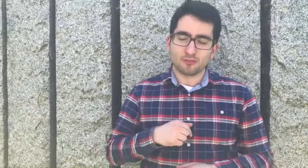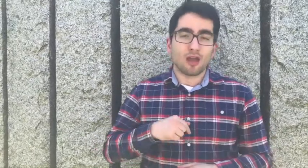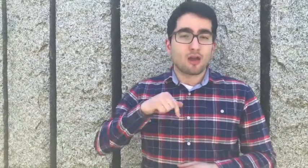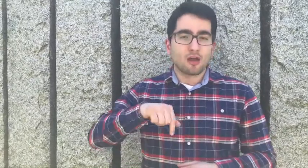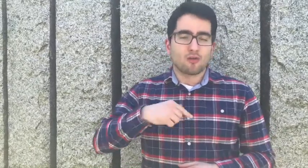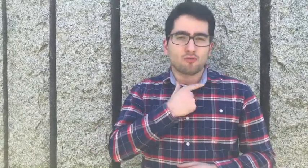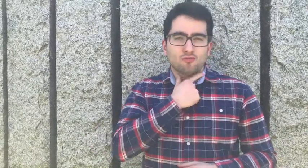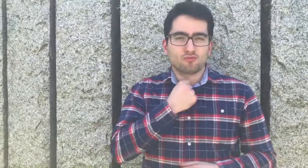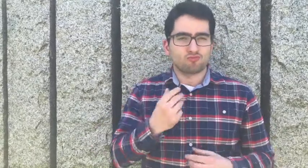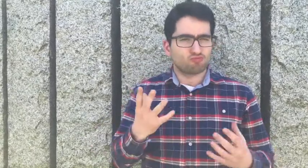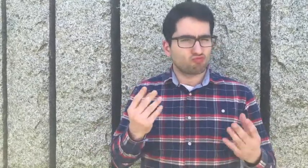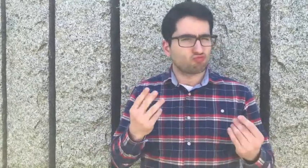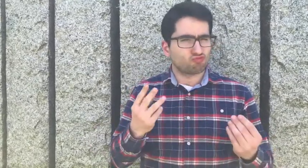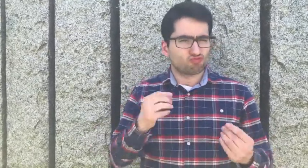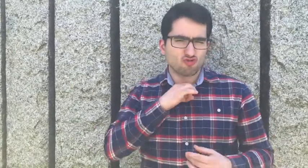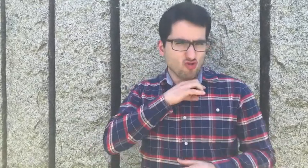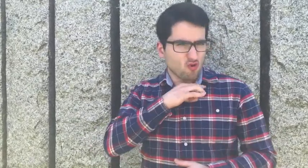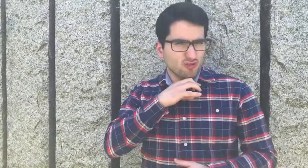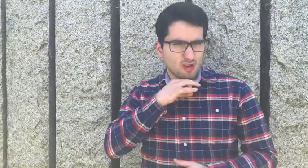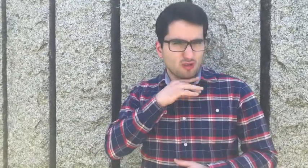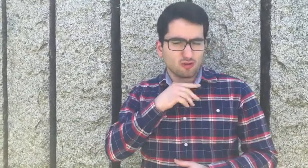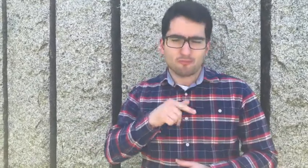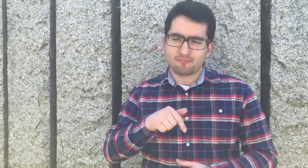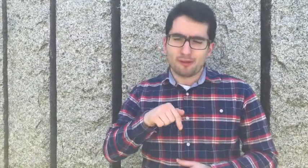Me ha gustado mucho y estoy bastante contento,